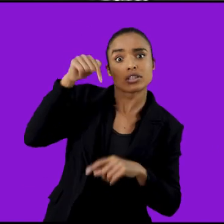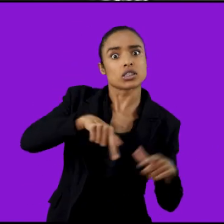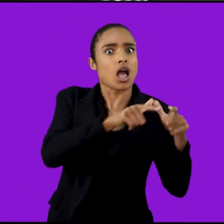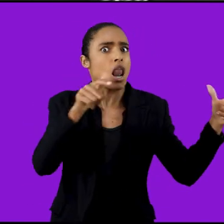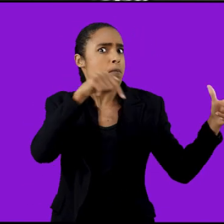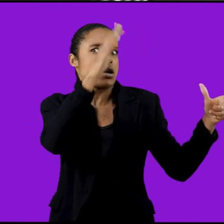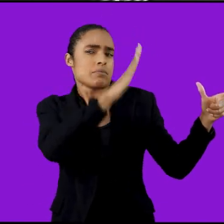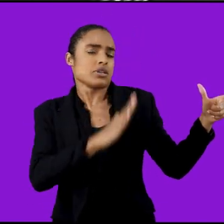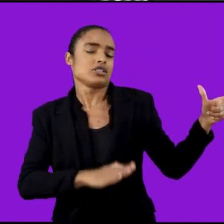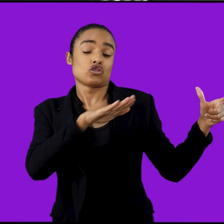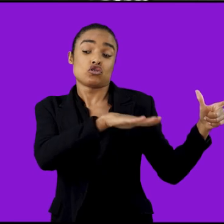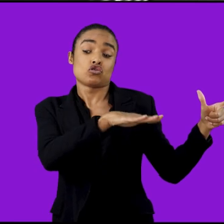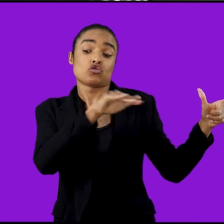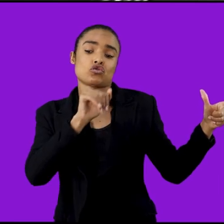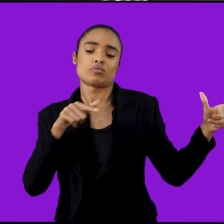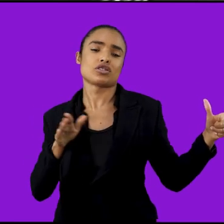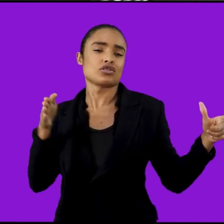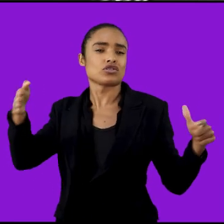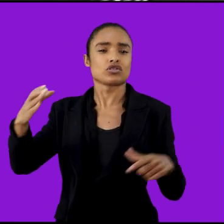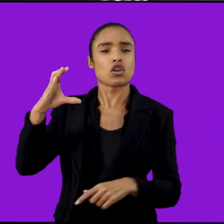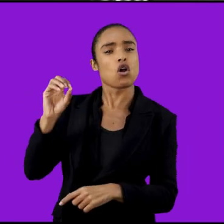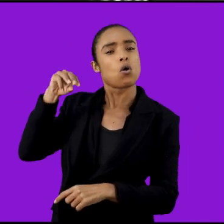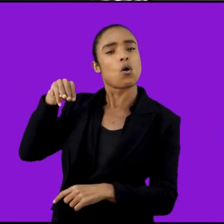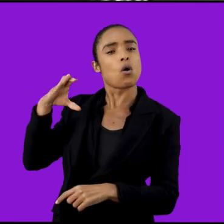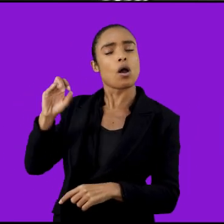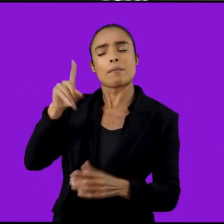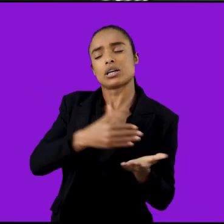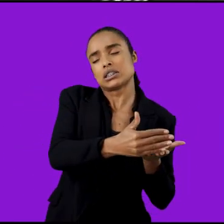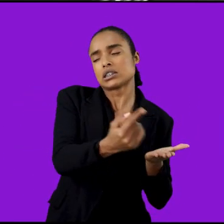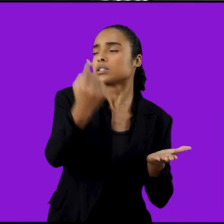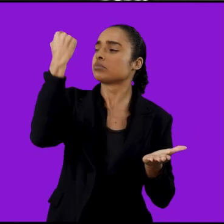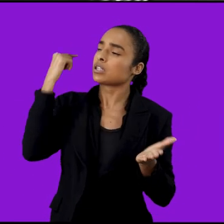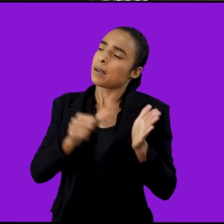reunião. Na gravadora Zona Grande aqui do Brasil. E ele chamou a gente pra uma reunião